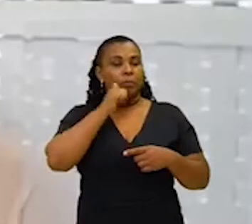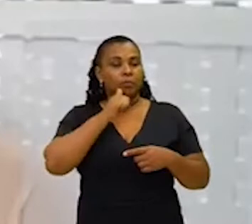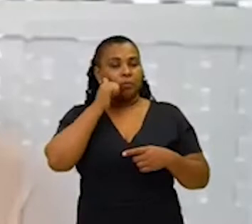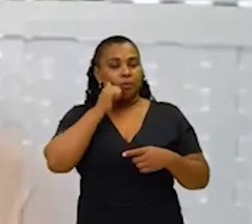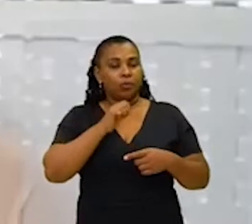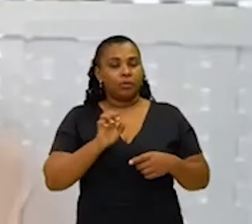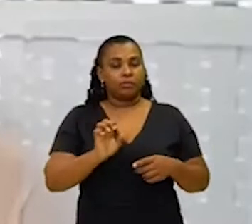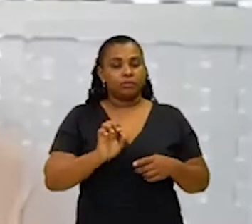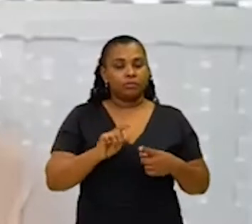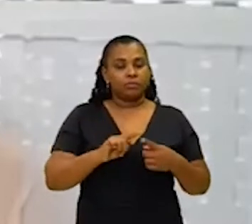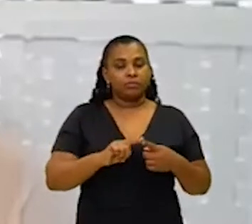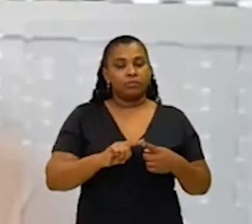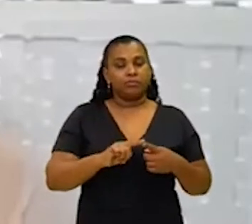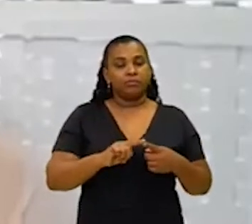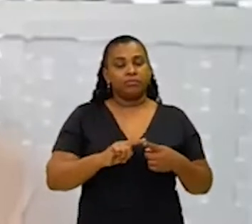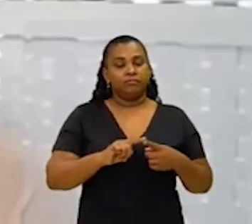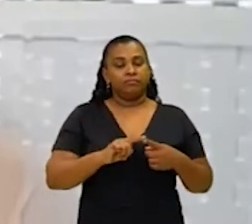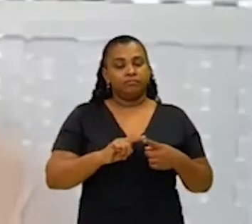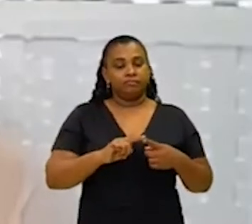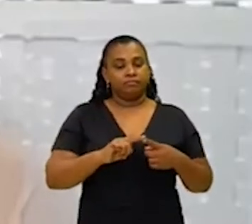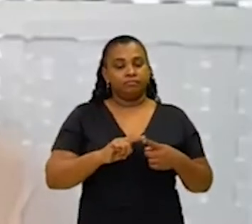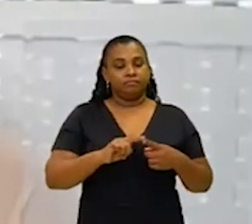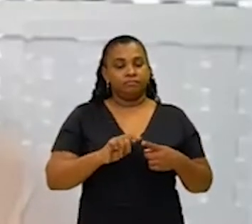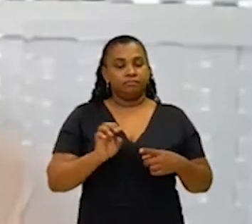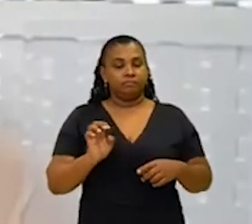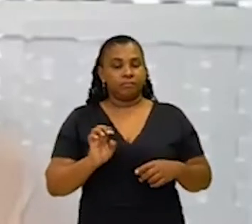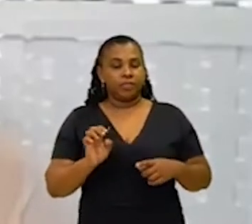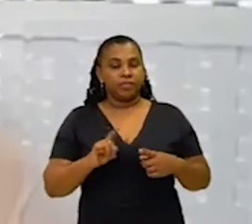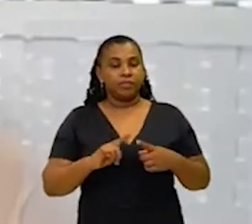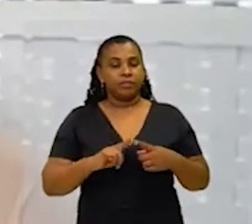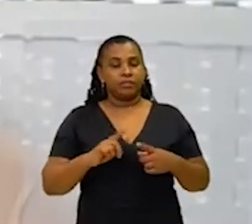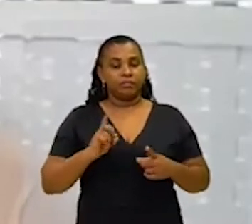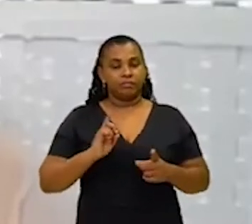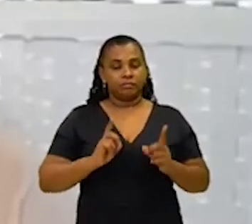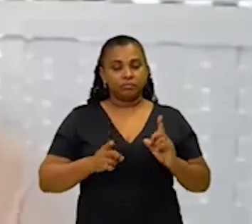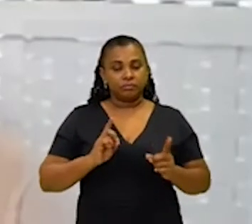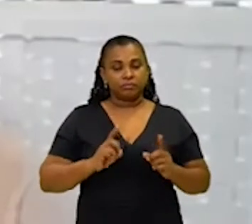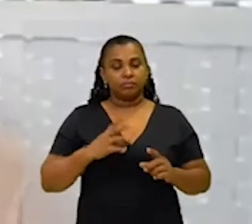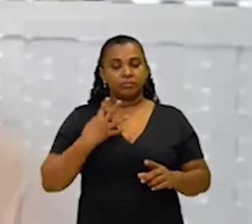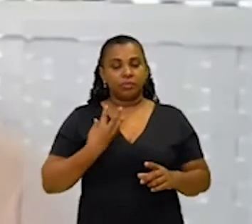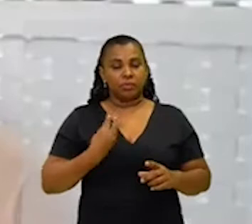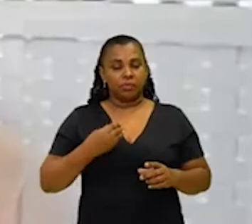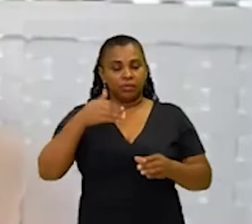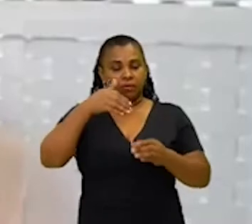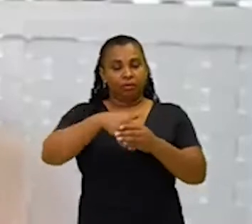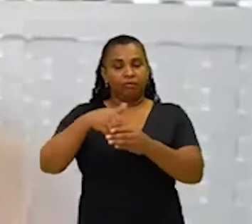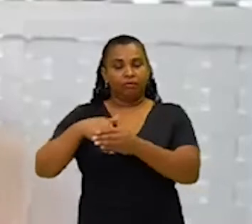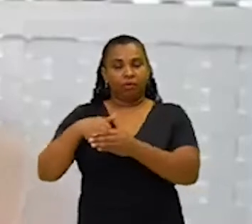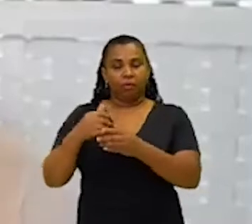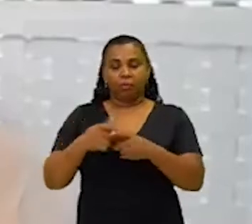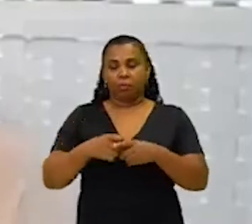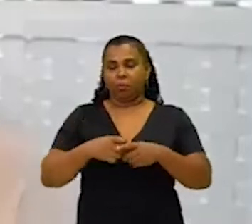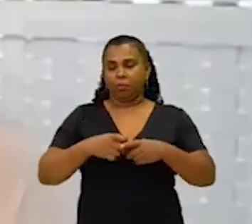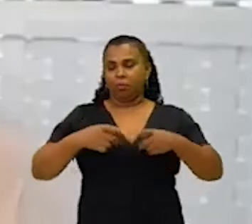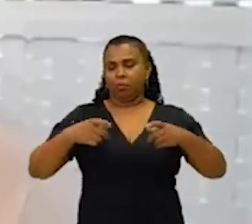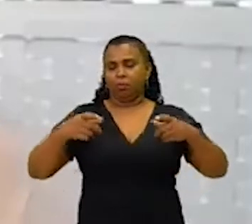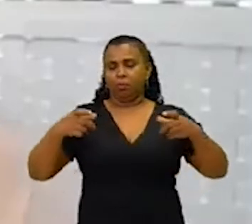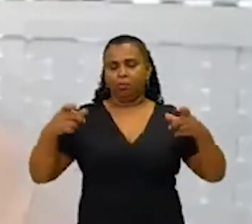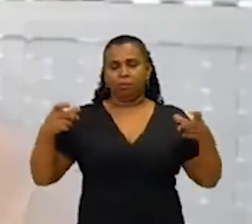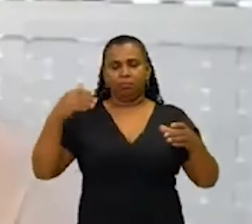não consegue foram muitas vezes eleitas com maior número de votos 1 e gostando uma conclusão mais